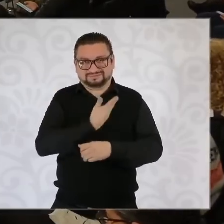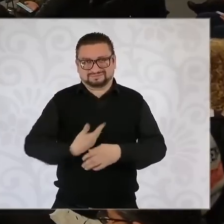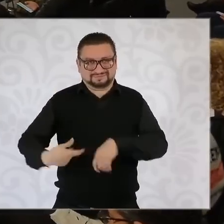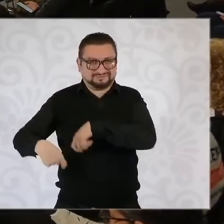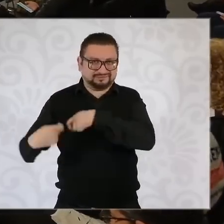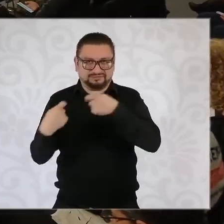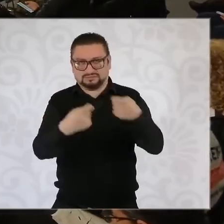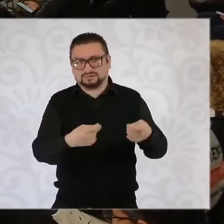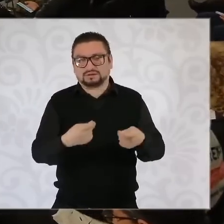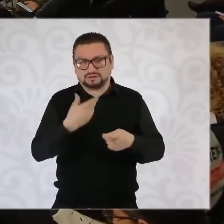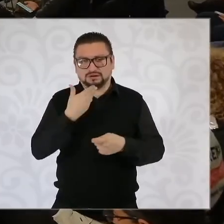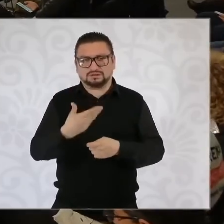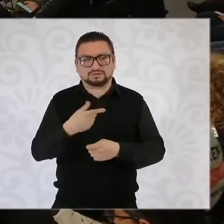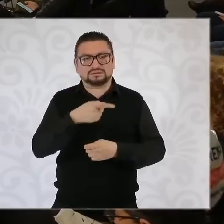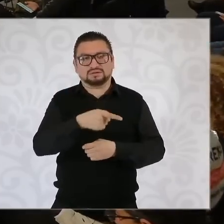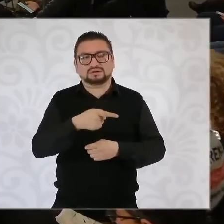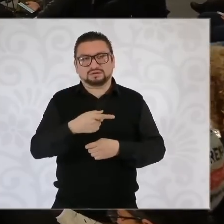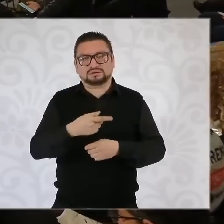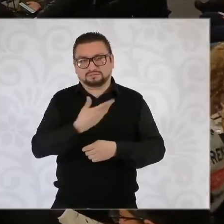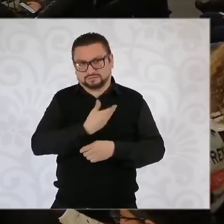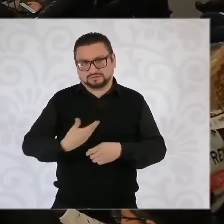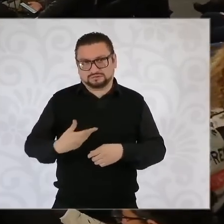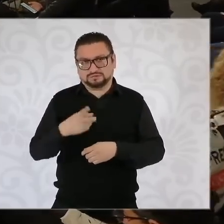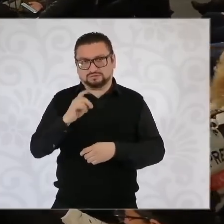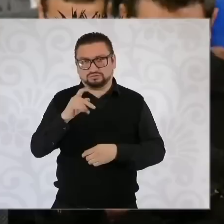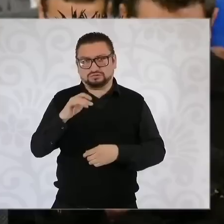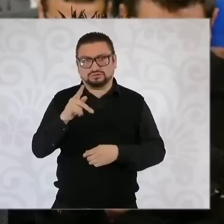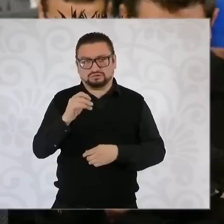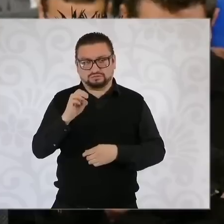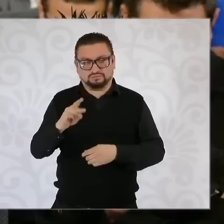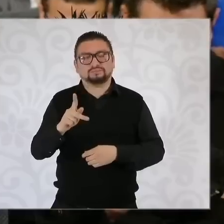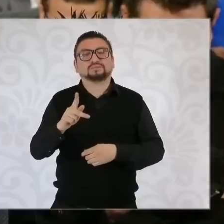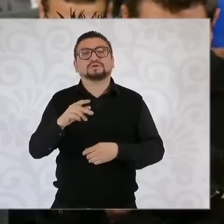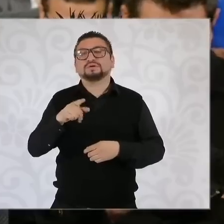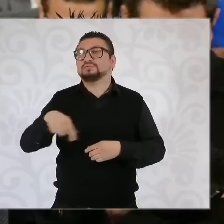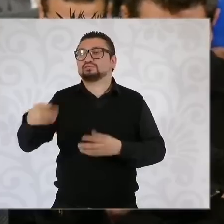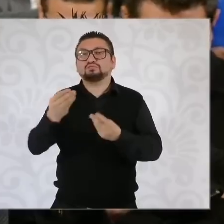y este Bueno del presidente Donald Trump y muchos colectivos se nos acercaron Y si usted